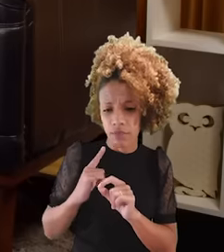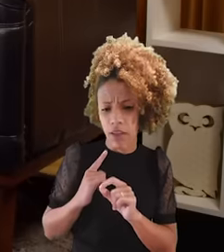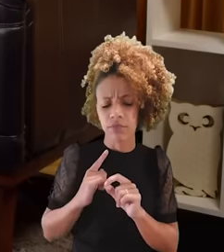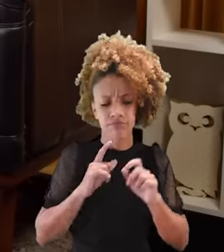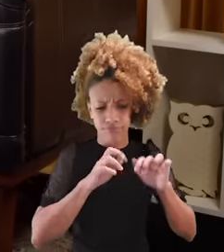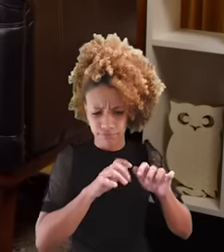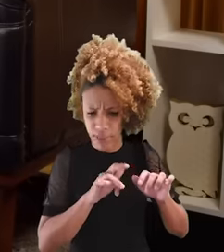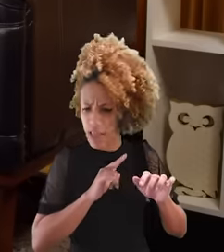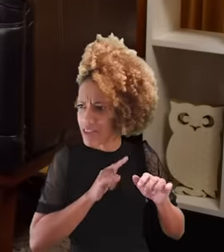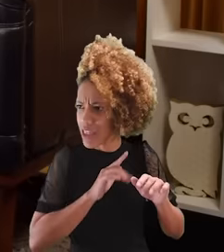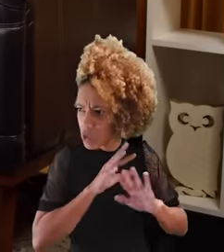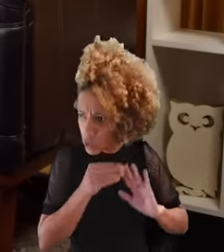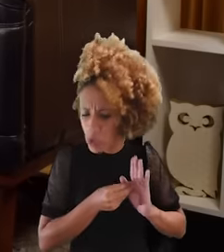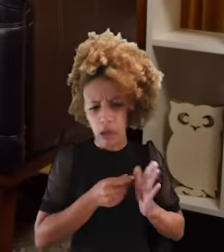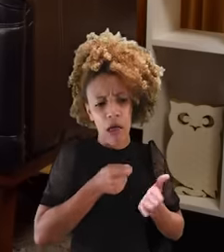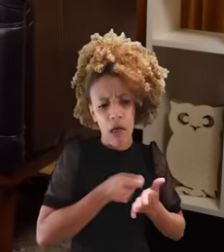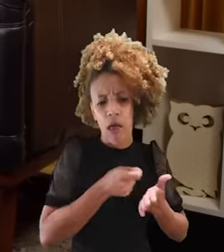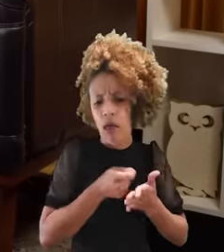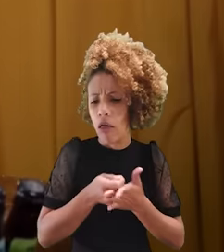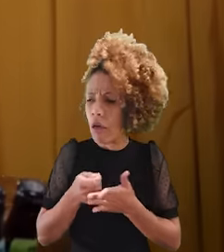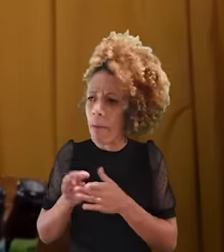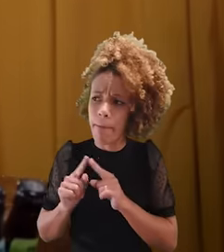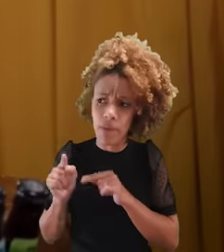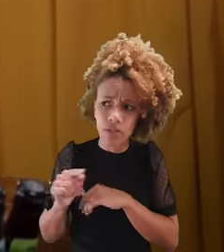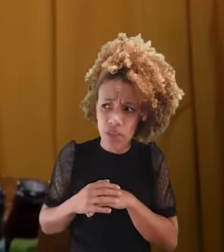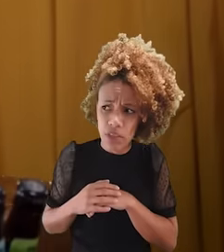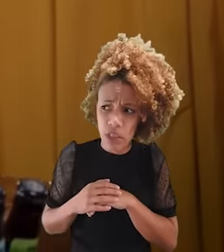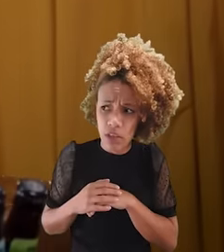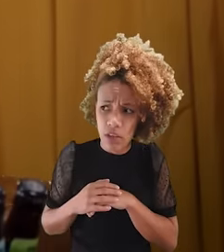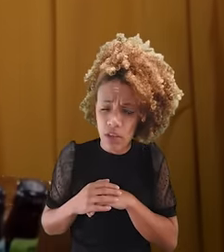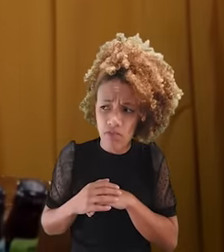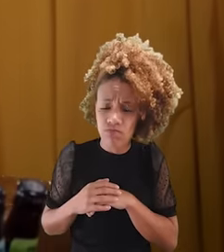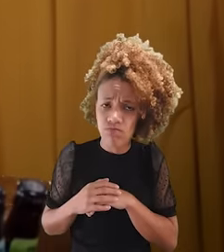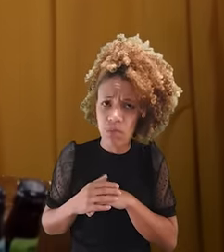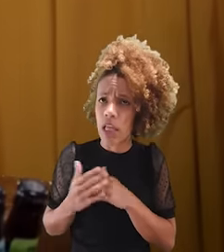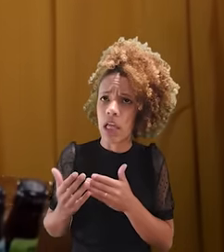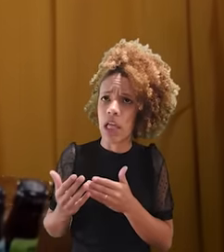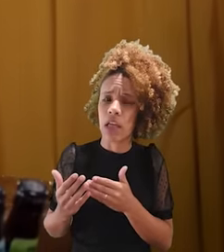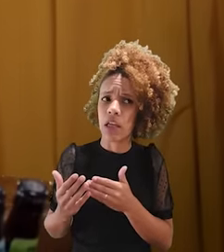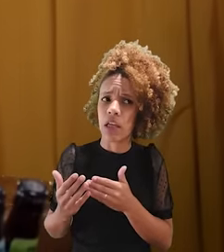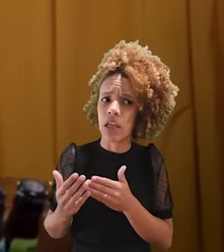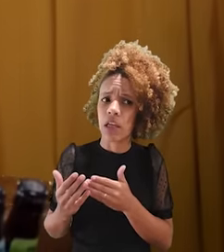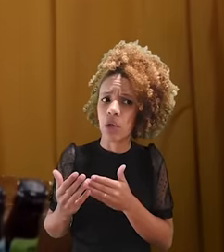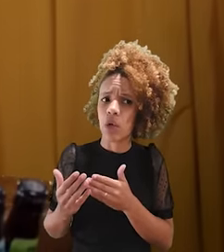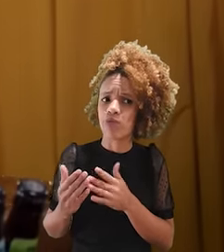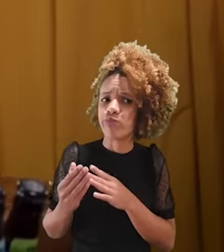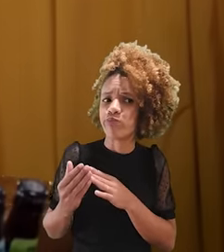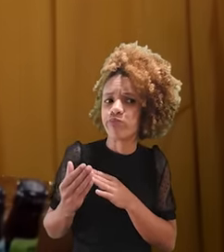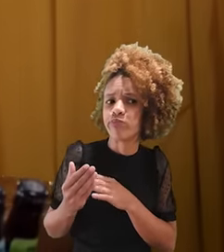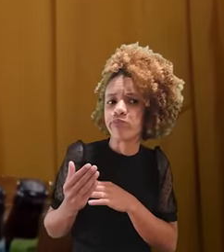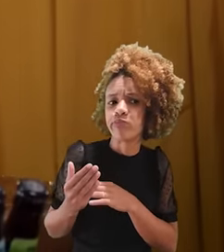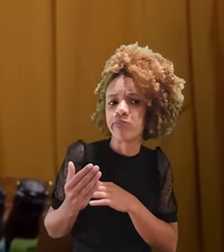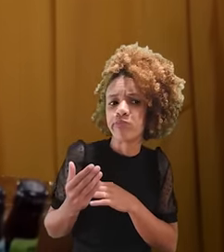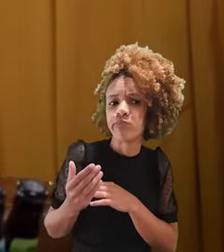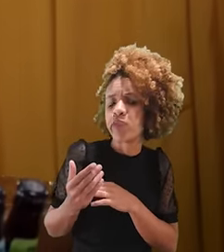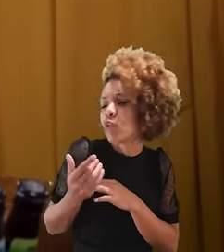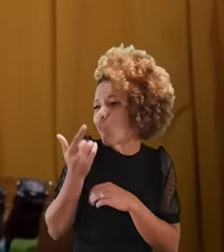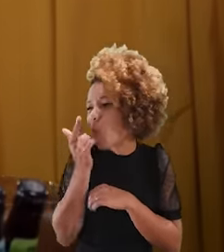é tudo isso que eu f basicamente o resumo seria você não não não não tenta eh eh e não consegue